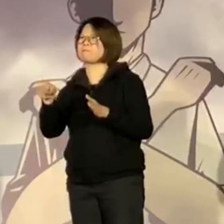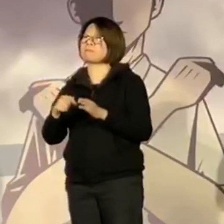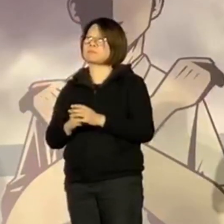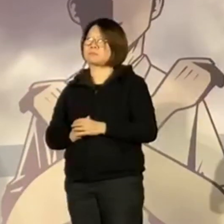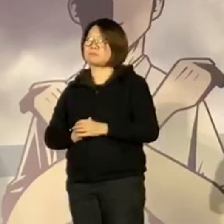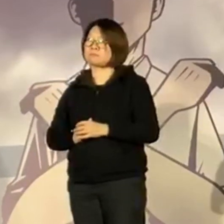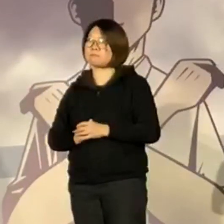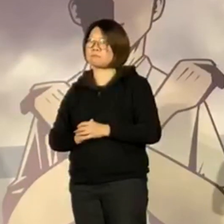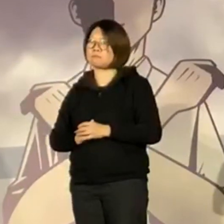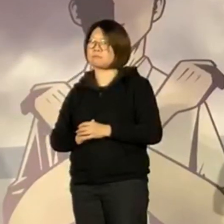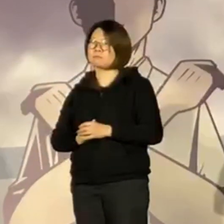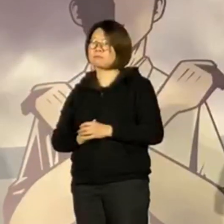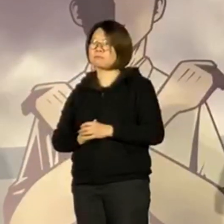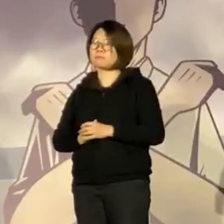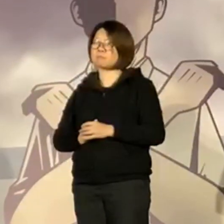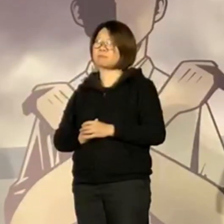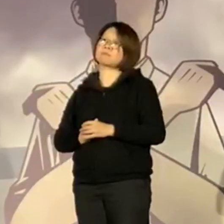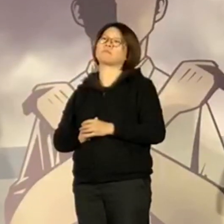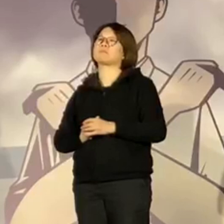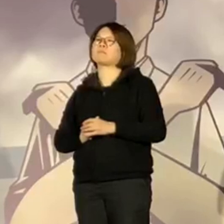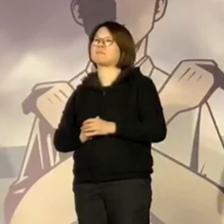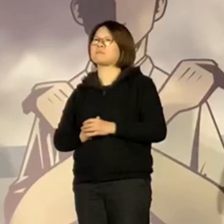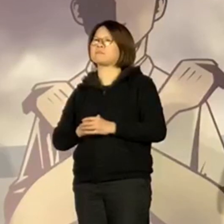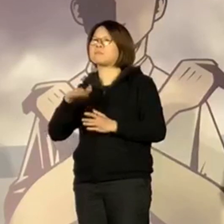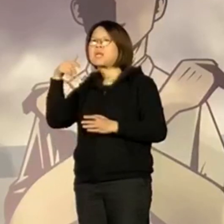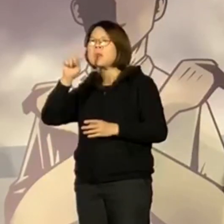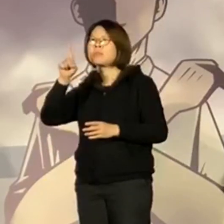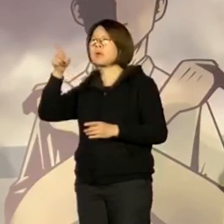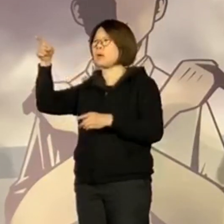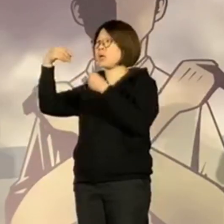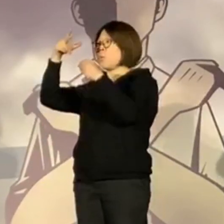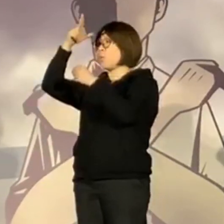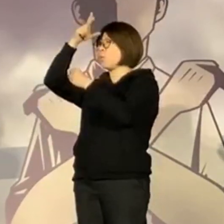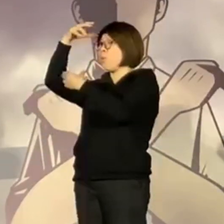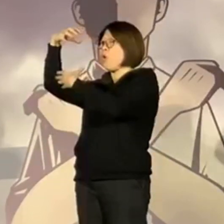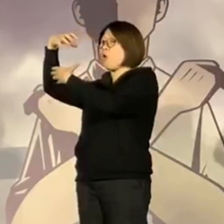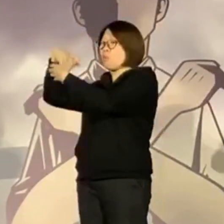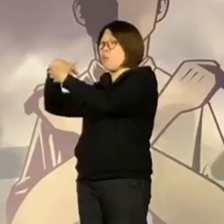但為甚麼現在教育局要將通識科的特別處理